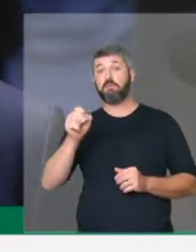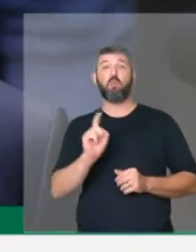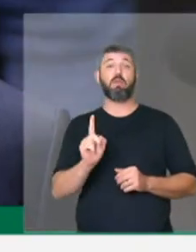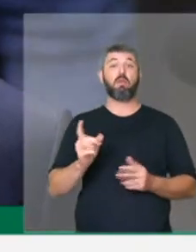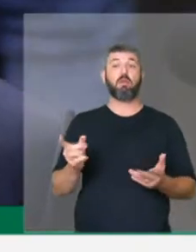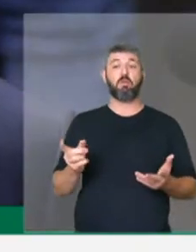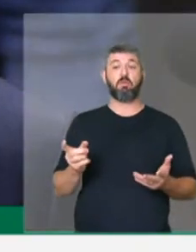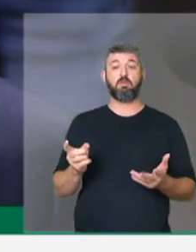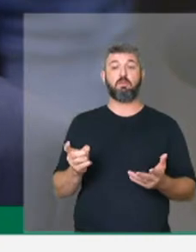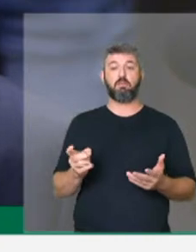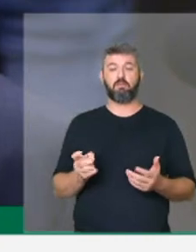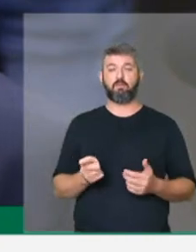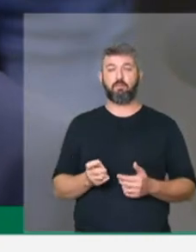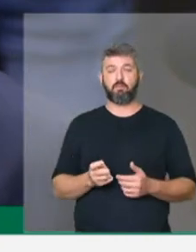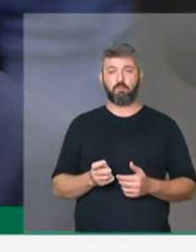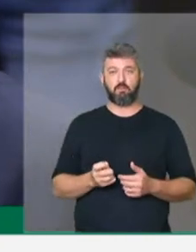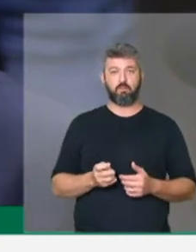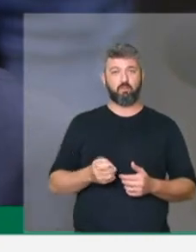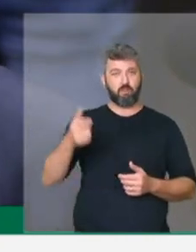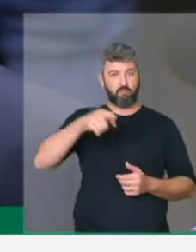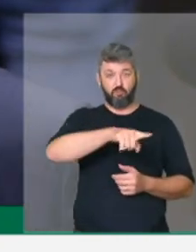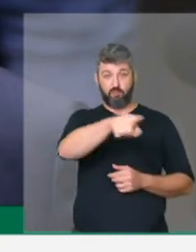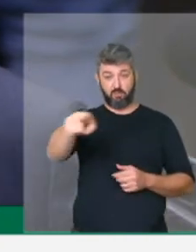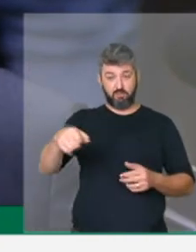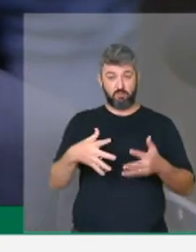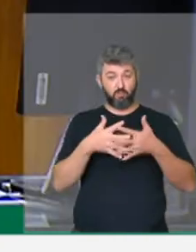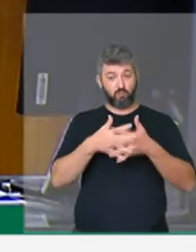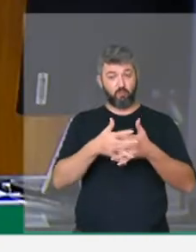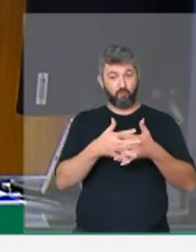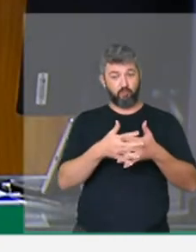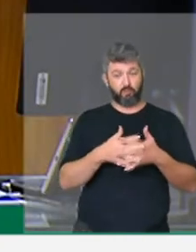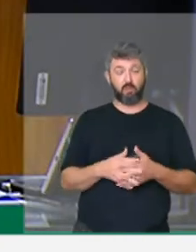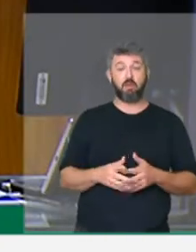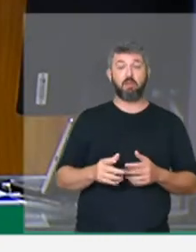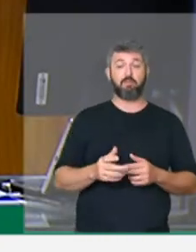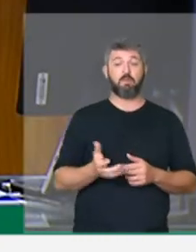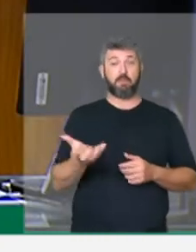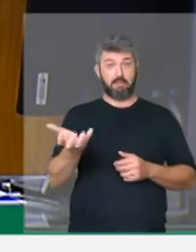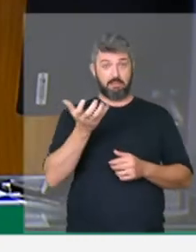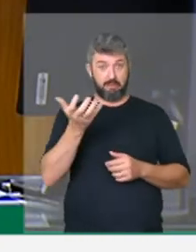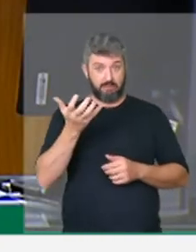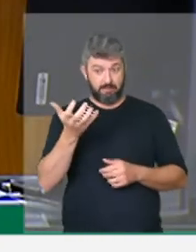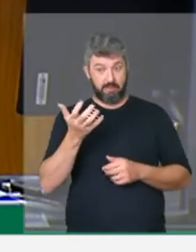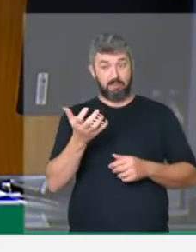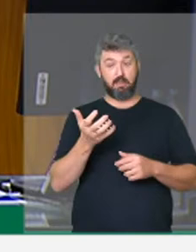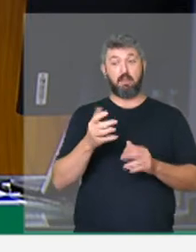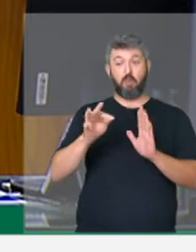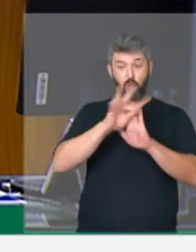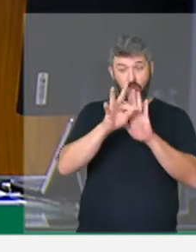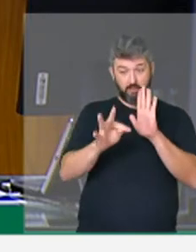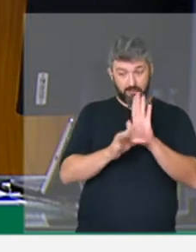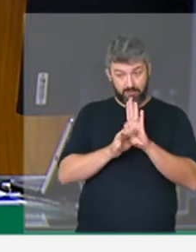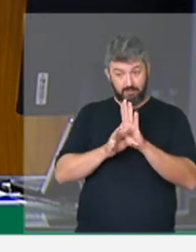QUE NÓS APROVAMOS VOTA NÃO. -- [DEPUTADO]: ENTÃO É NÃO, PRESIDENTE. -- [PRESIDENTE]: QUEM QUISER APROVAR O DESTAQUE E